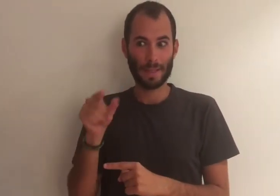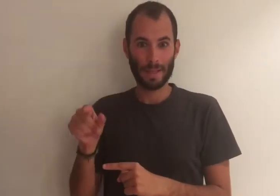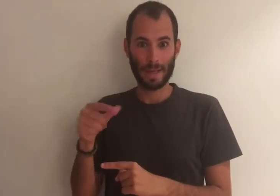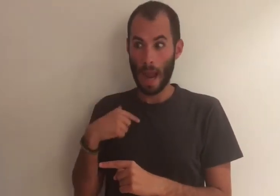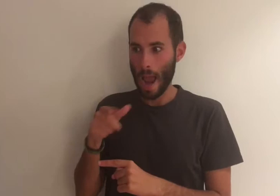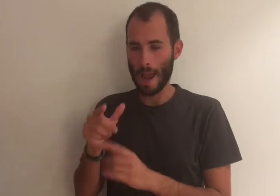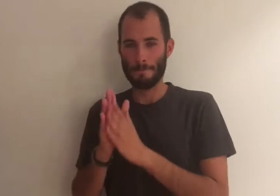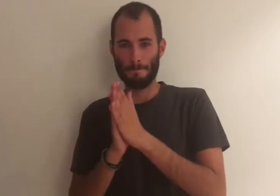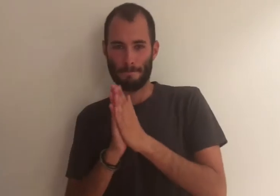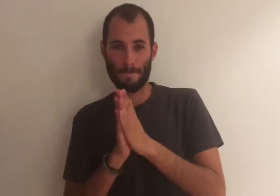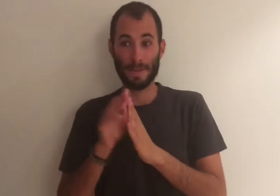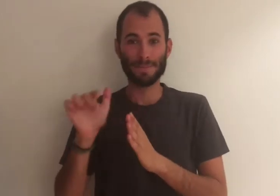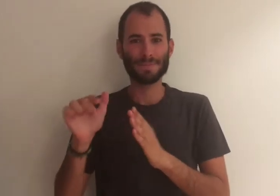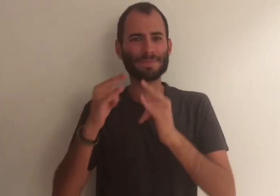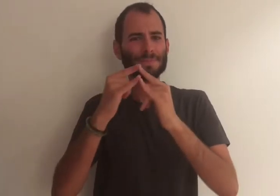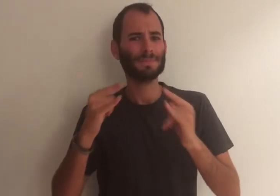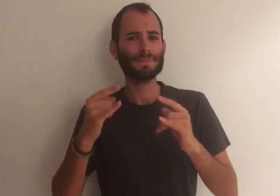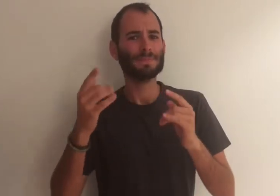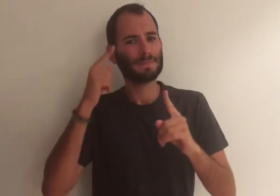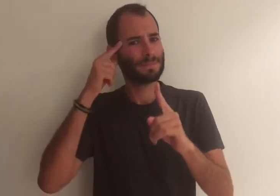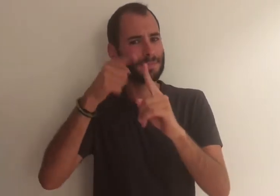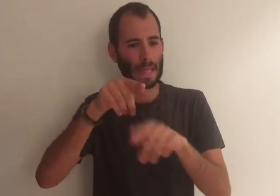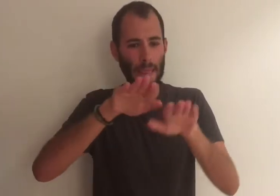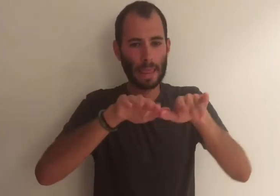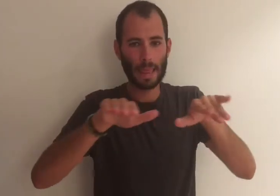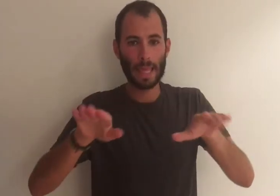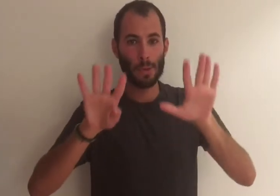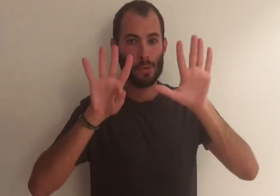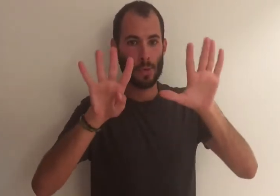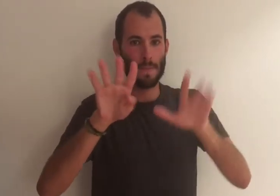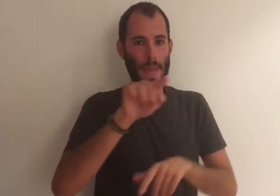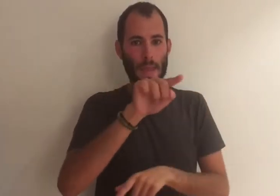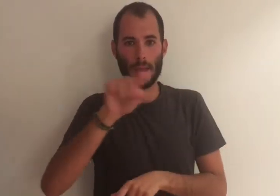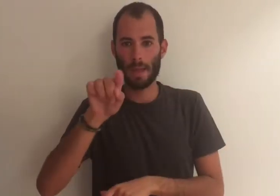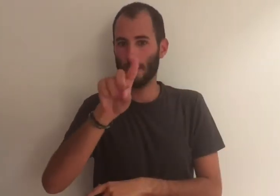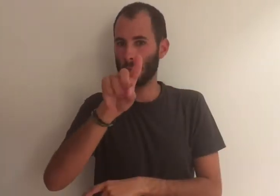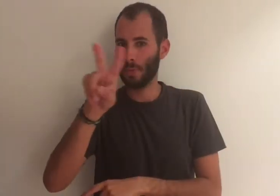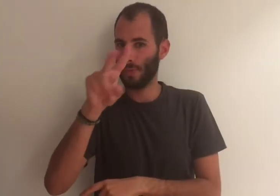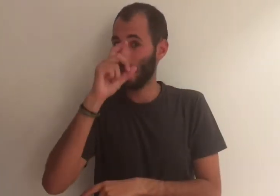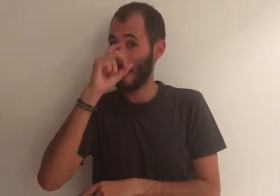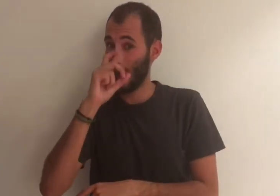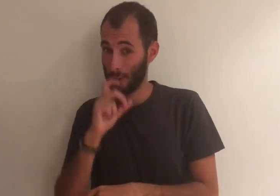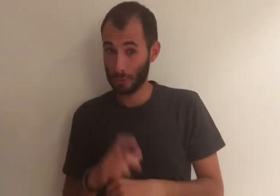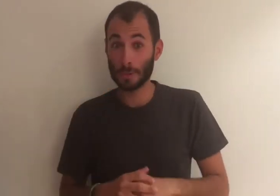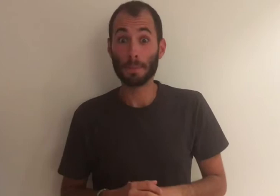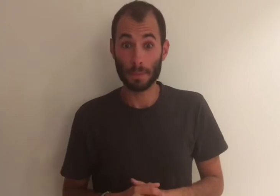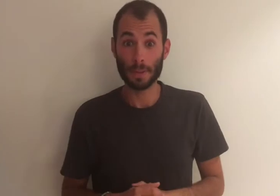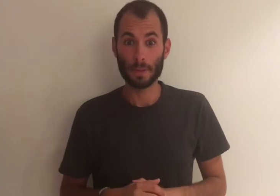Por lo que estamos contentes y motivades. El campamento está dirigido a niñes de 9 a 12 años, ¿de acuerdo?